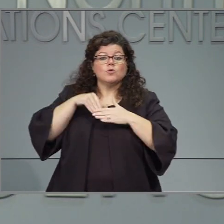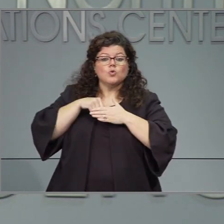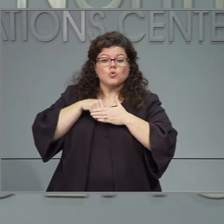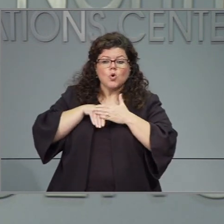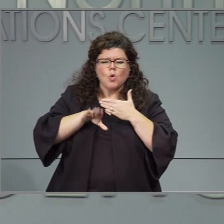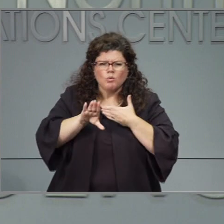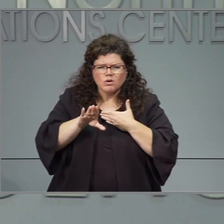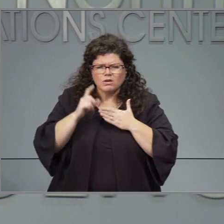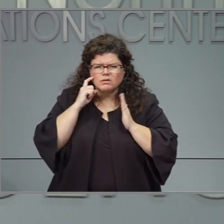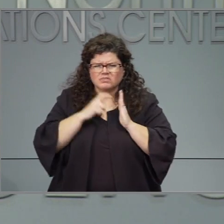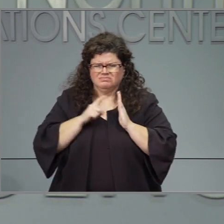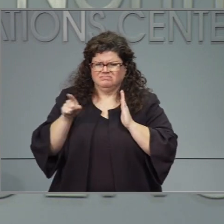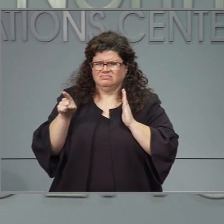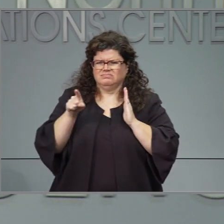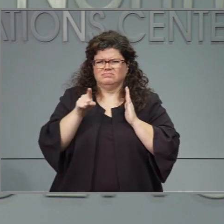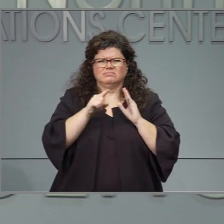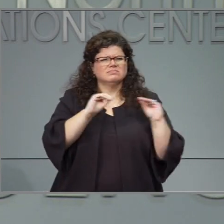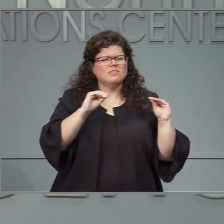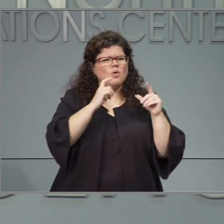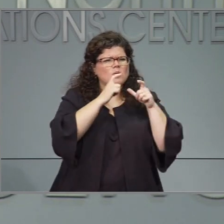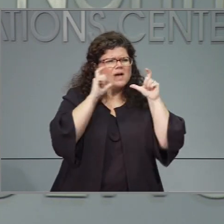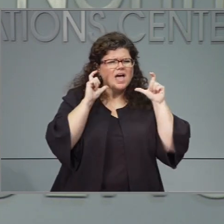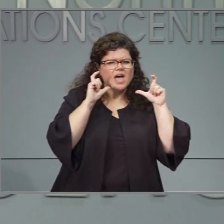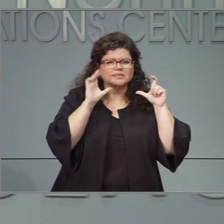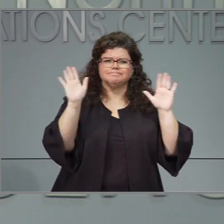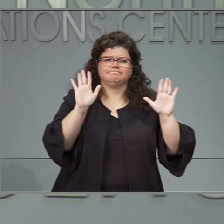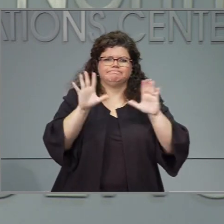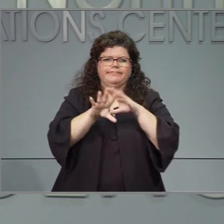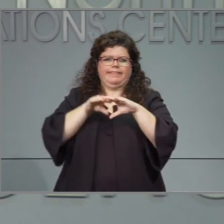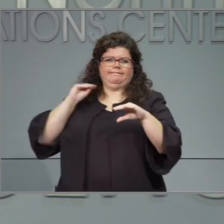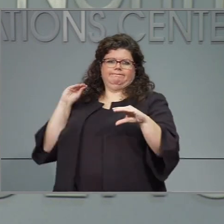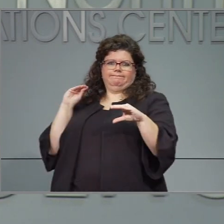son lugares en donde no hacen esto, hasta que no tengamos una